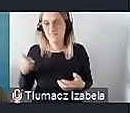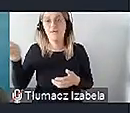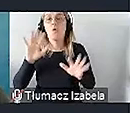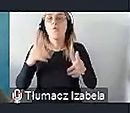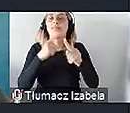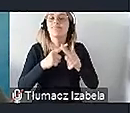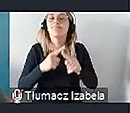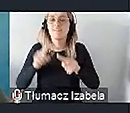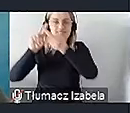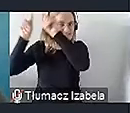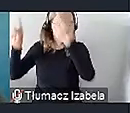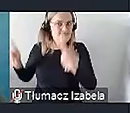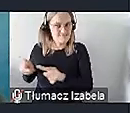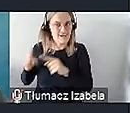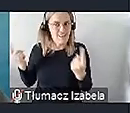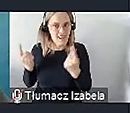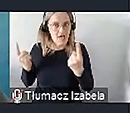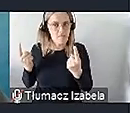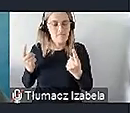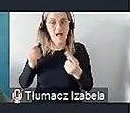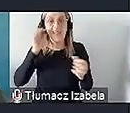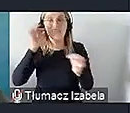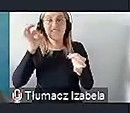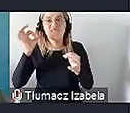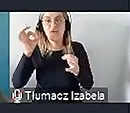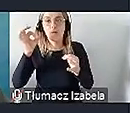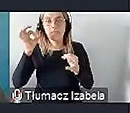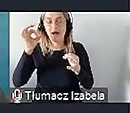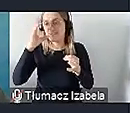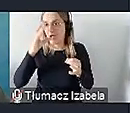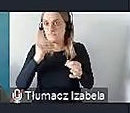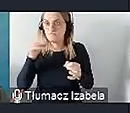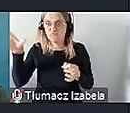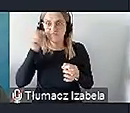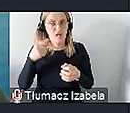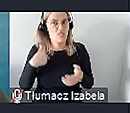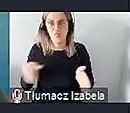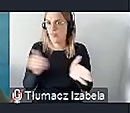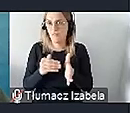że informacja wizualna dociera do naszego mózgu bardzo szybko, nawet nie wymaga naszej pełnej koncentracji.